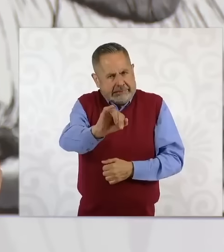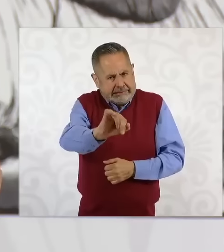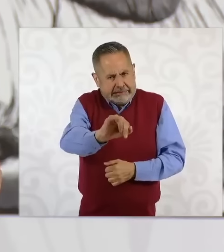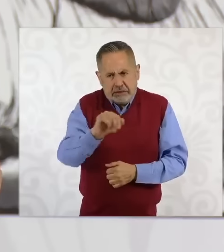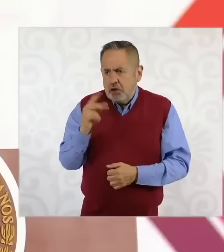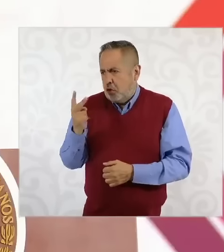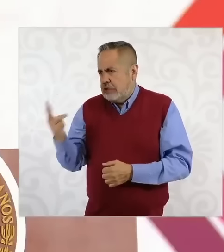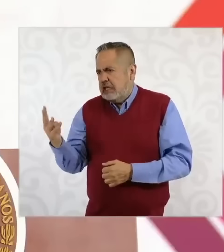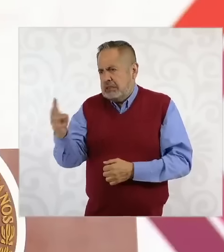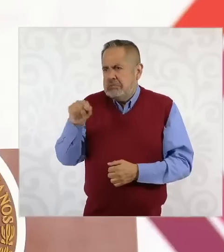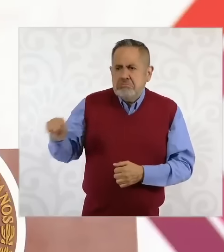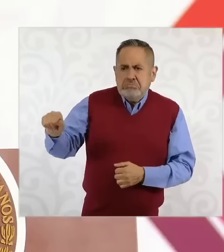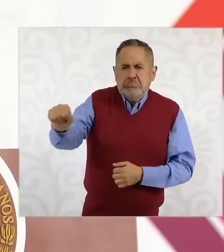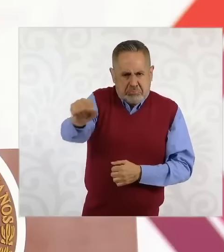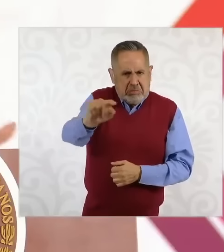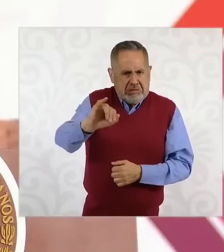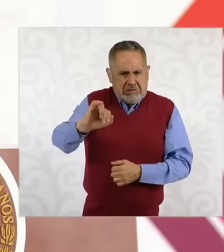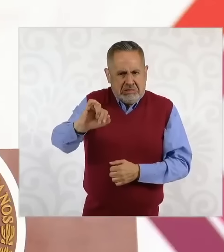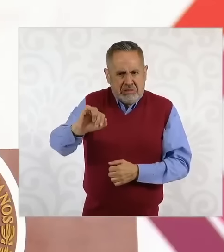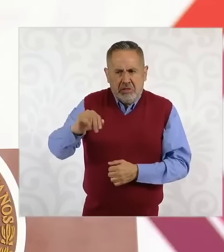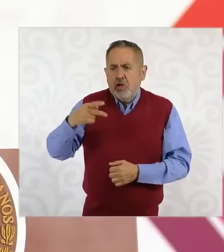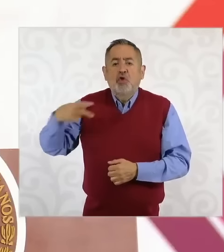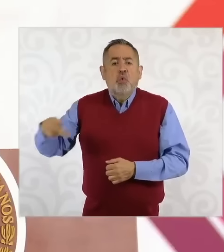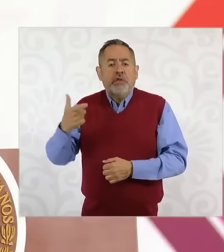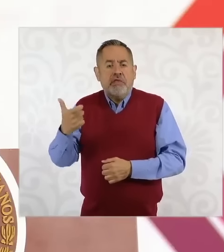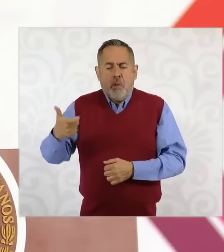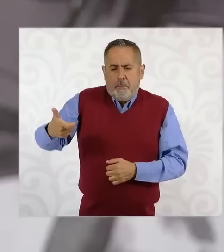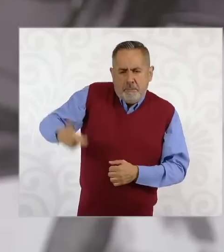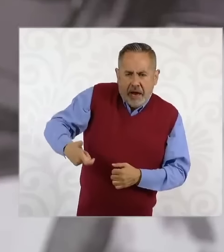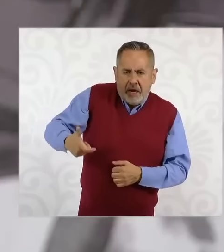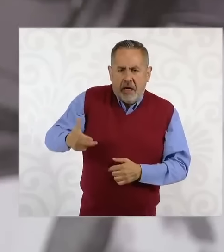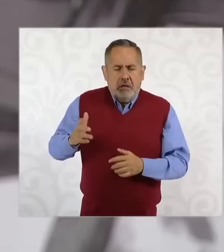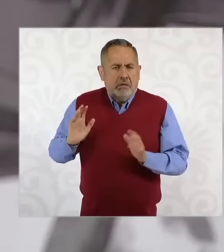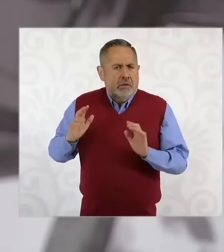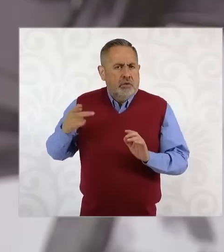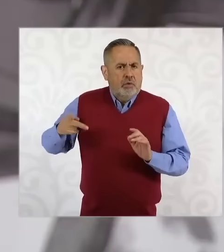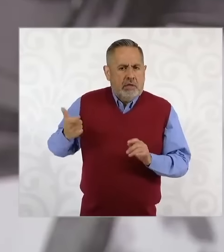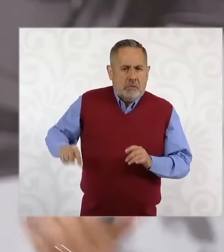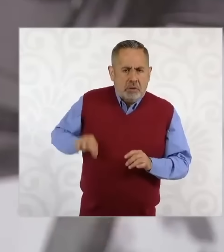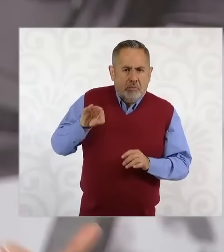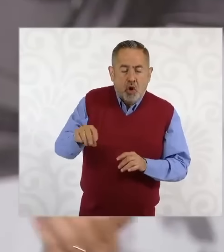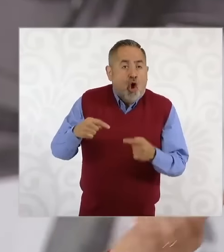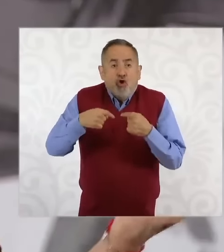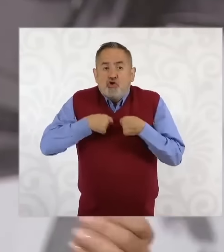o tres que habían ido a un partido pagado con su dinero y yo no lo hubiera hecho. no lo hice que